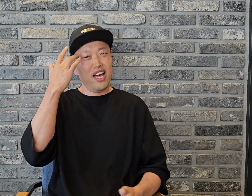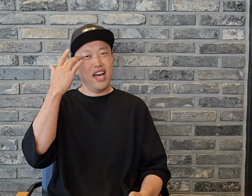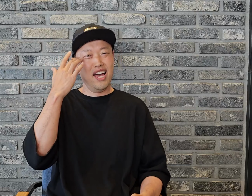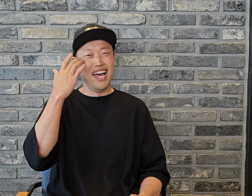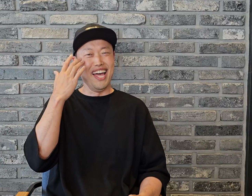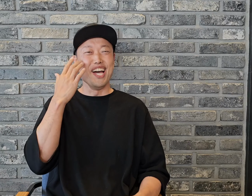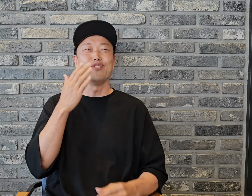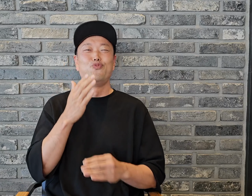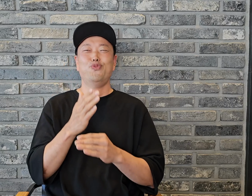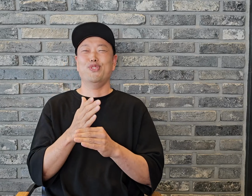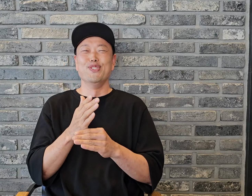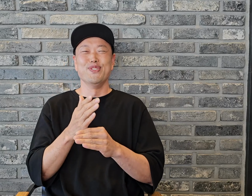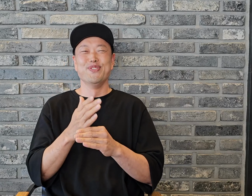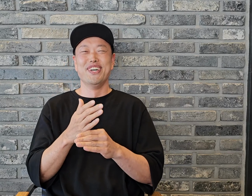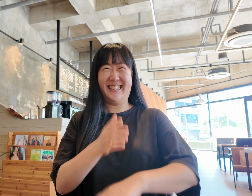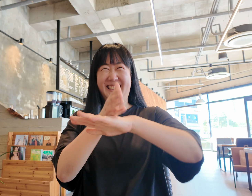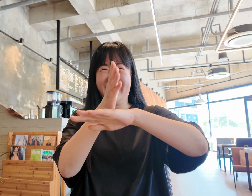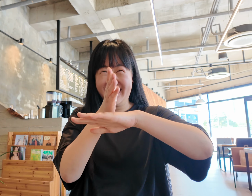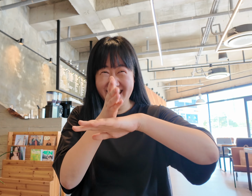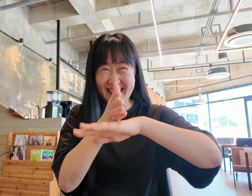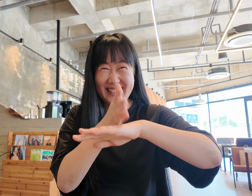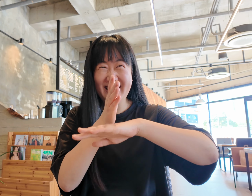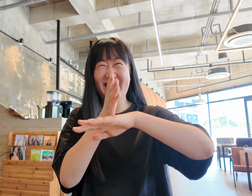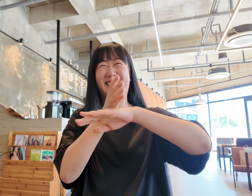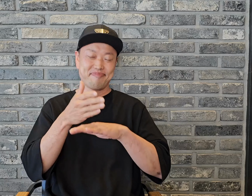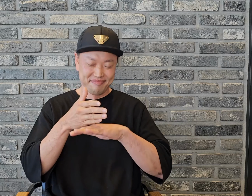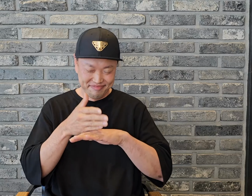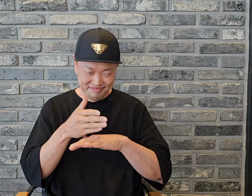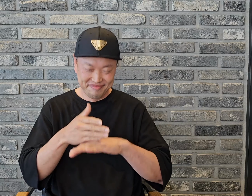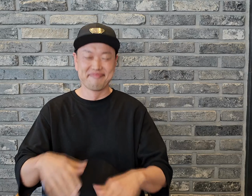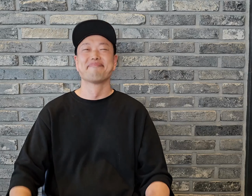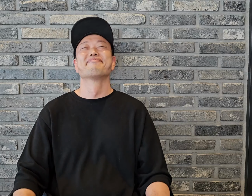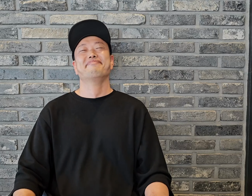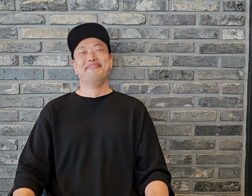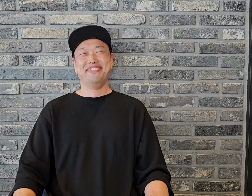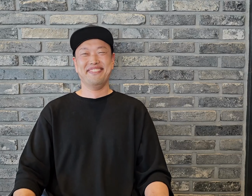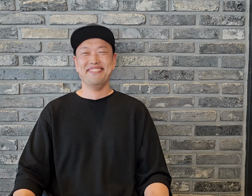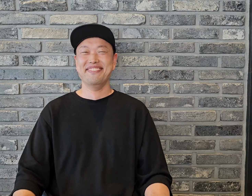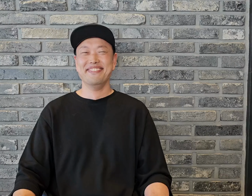Ich bin so nervös. Danke haha. Danke schön.